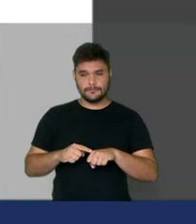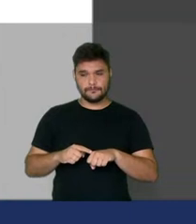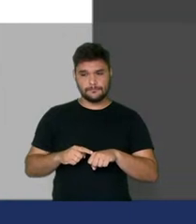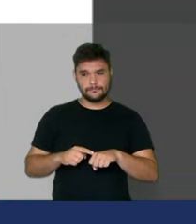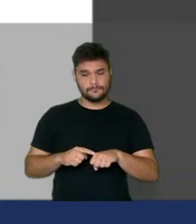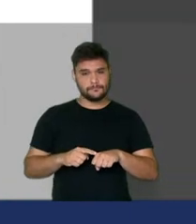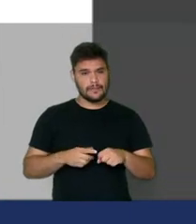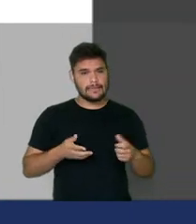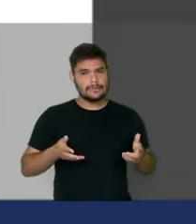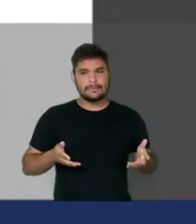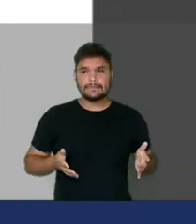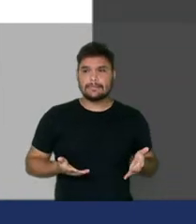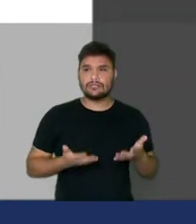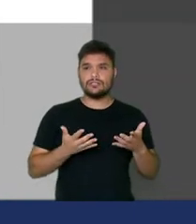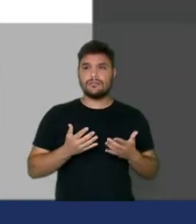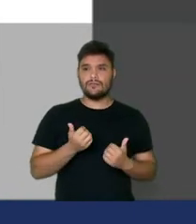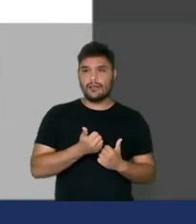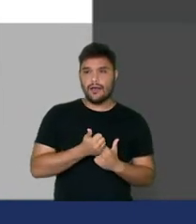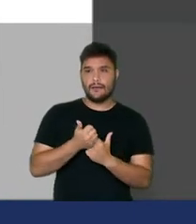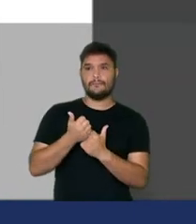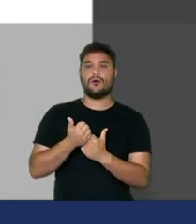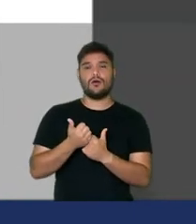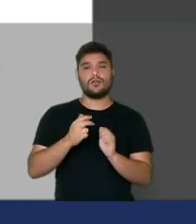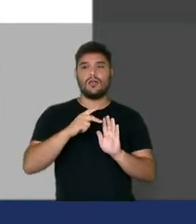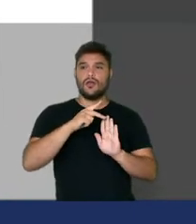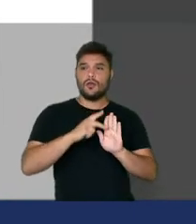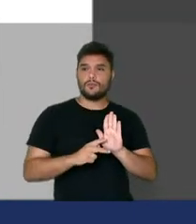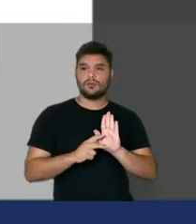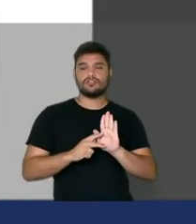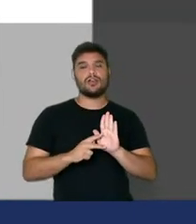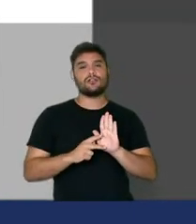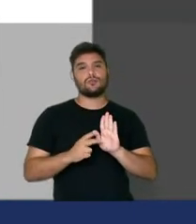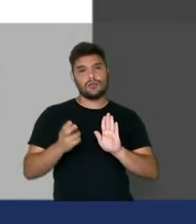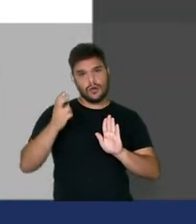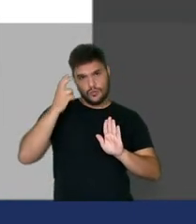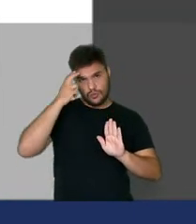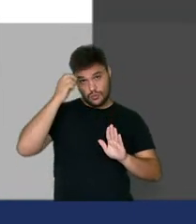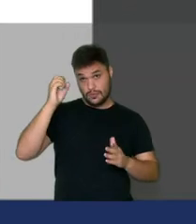DEFENDER QUE ESSE PAÍS CADA VEZ MAIS INCENTIVE E APOIE PROJETOS DA CULTURA